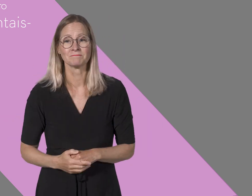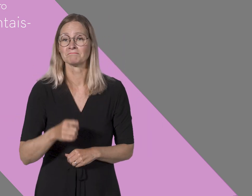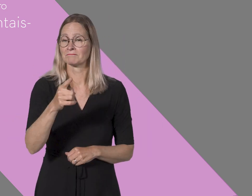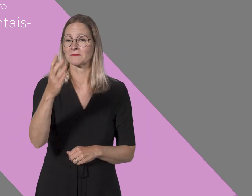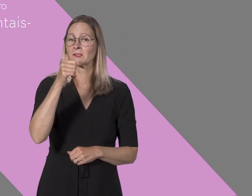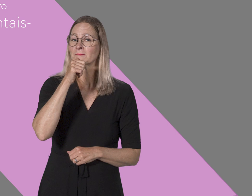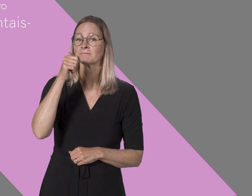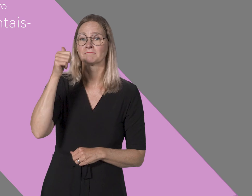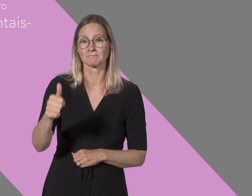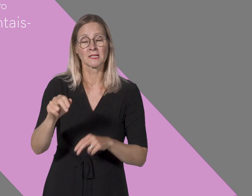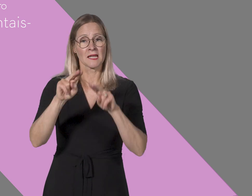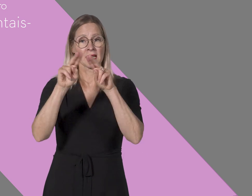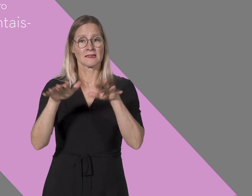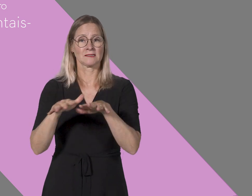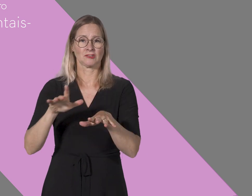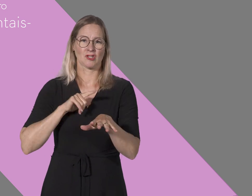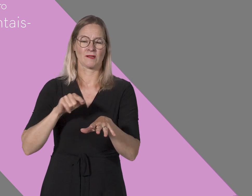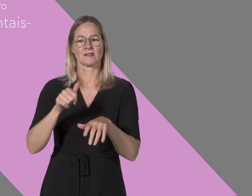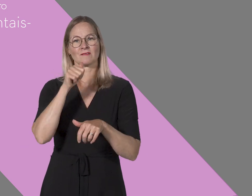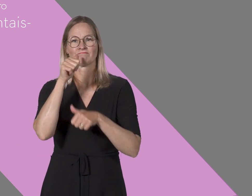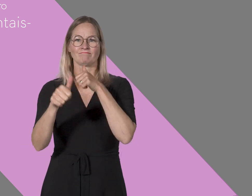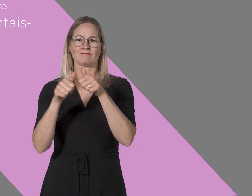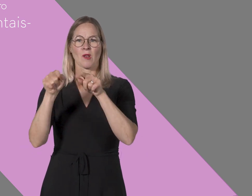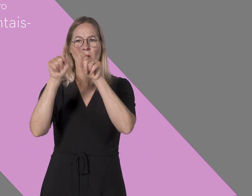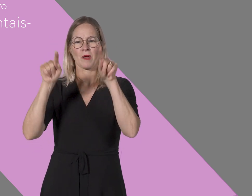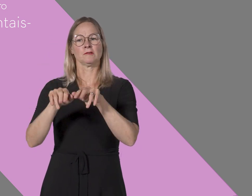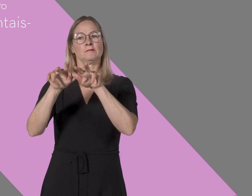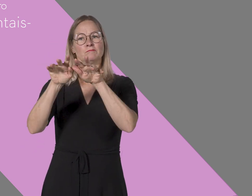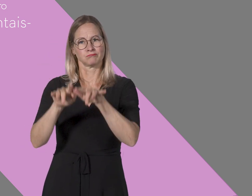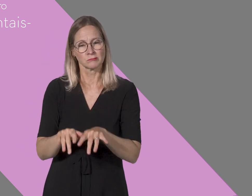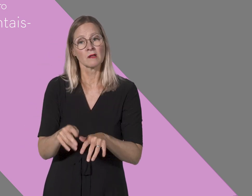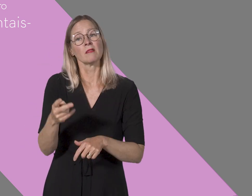ja voit ilmoittautua joko netissä täytettävän ilmoittautumislomakkeen -